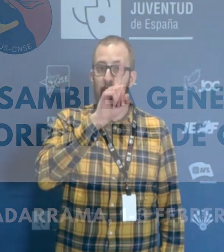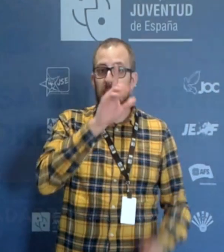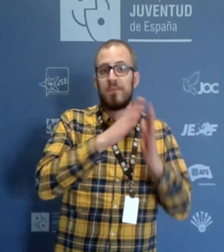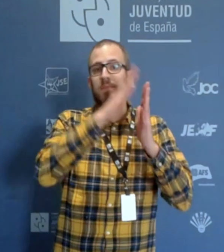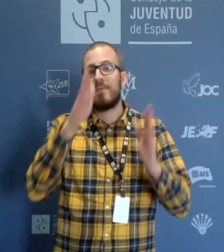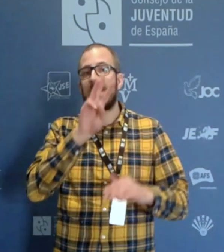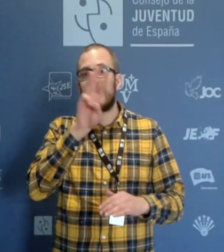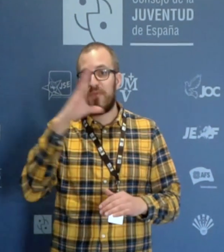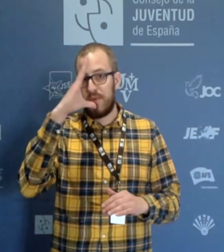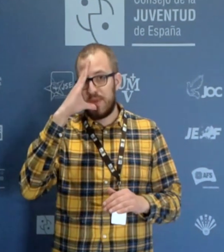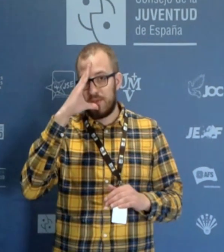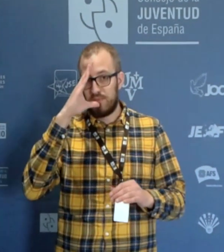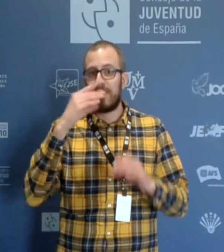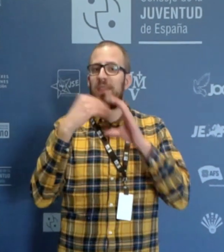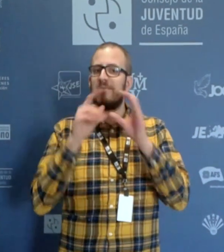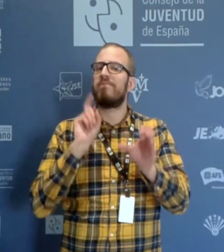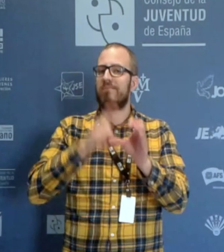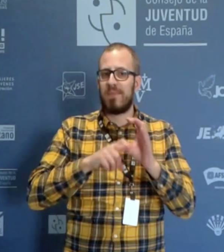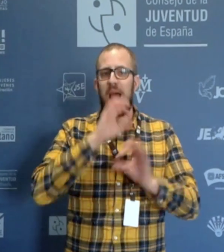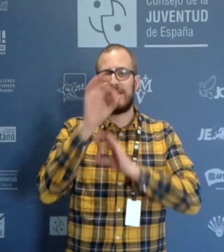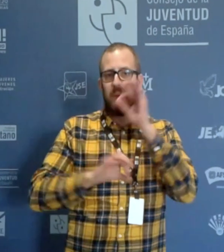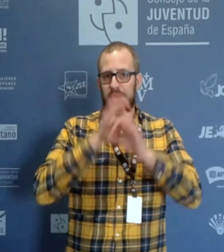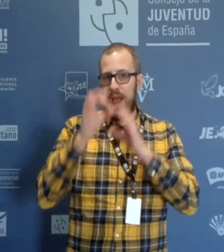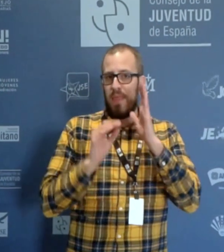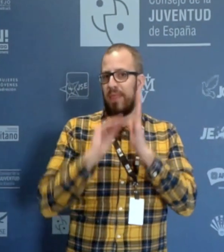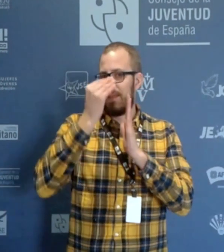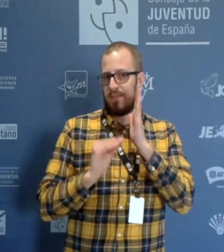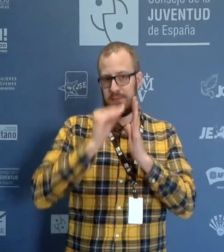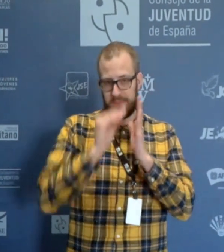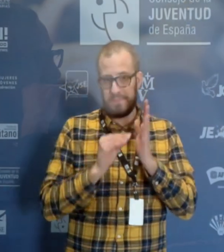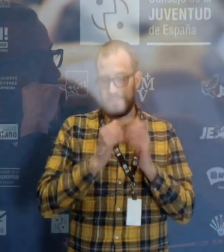Los días 1 al 3 de febrero CJS-CNSE estuvo presente en la Asamblea del Consejo de la Juventud de España.